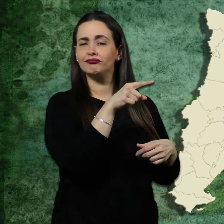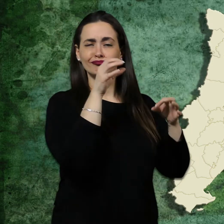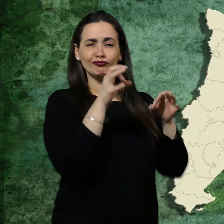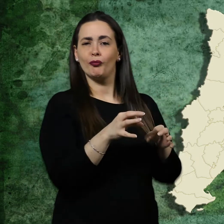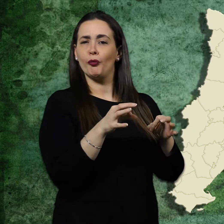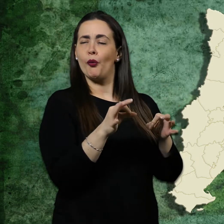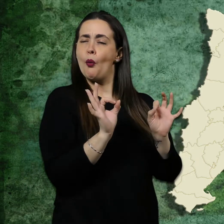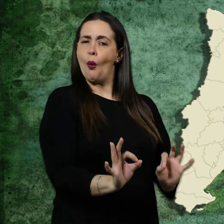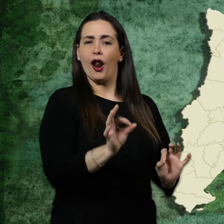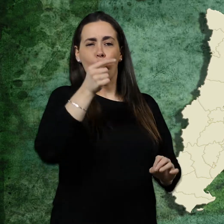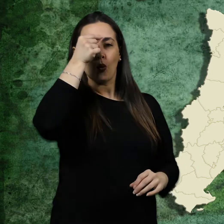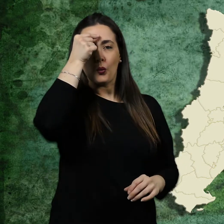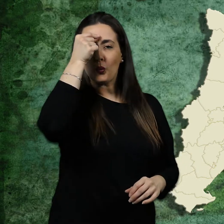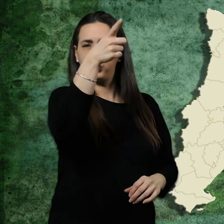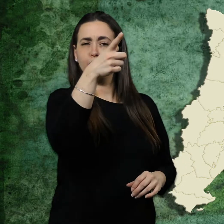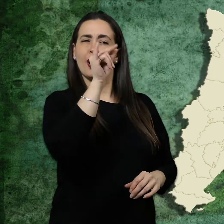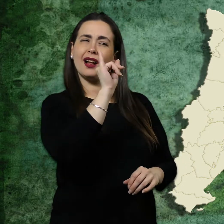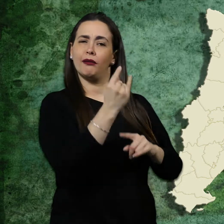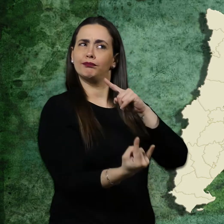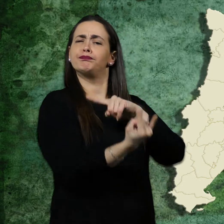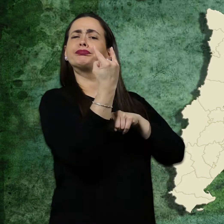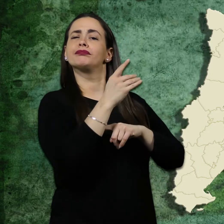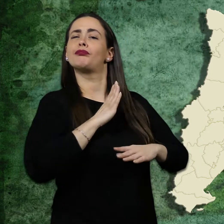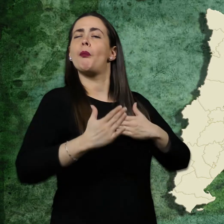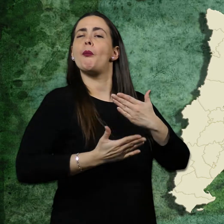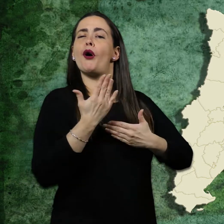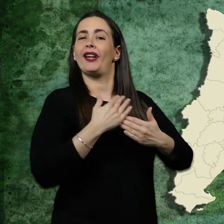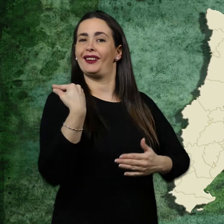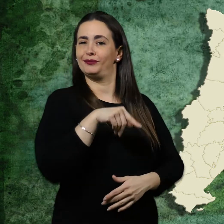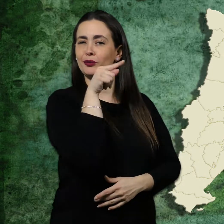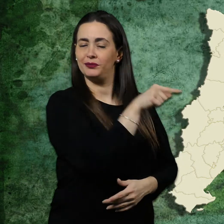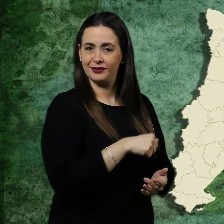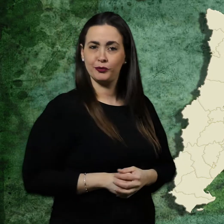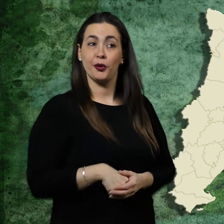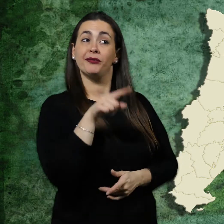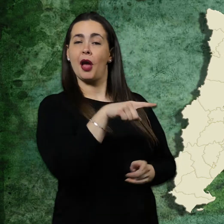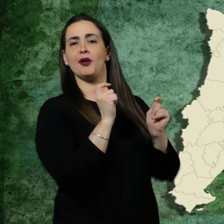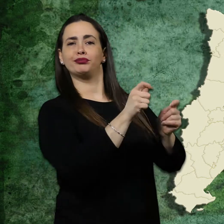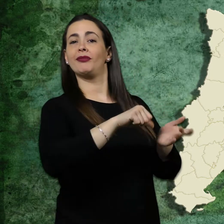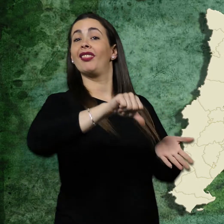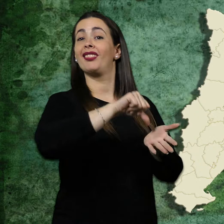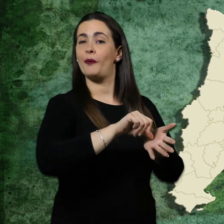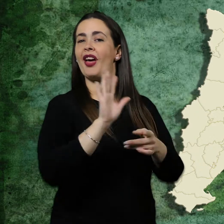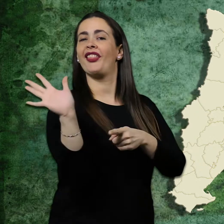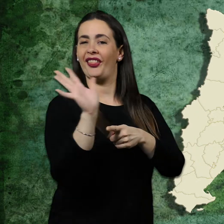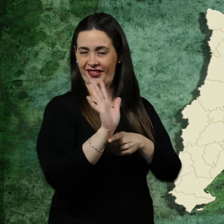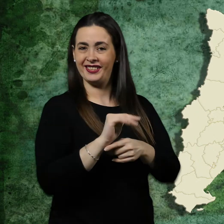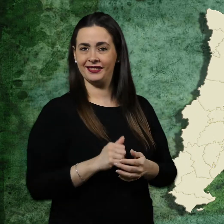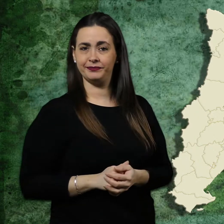sinònim de cultura, bressol del modernisme, ciutat de cinema.